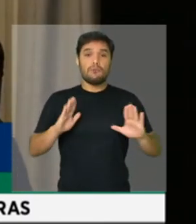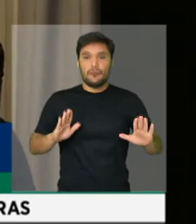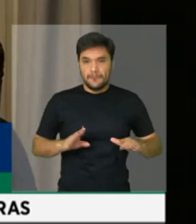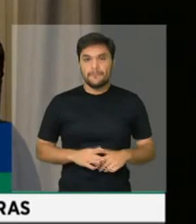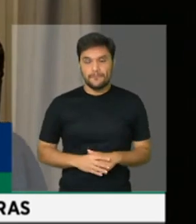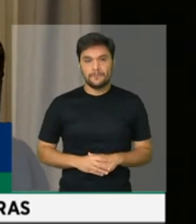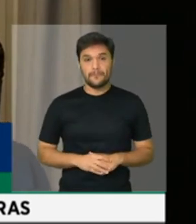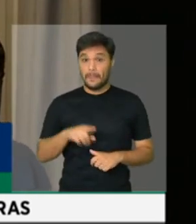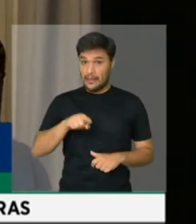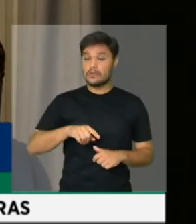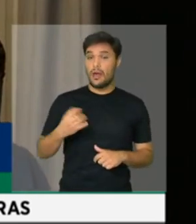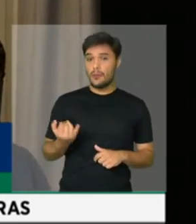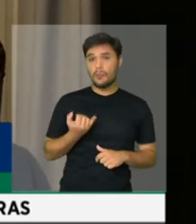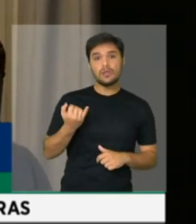TAMBÉM... É QUE... A POLÍ TICA... NÃO TEM MAIS AQUELA